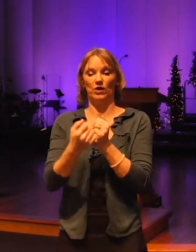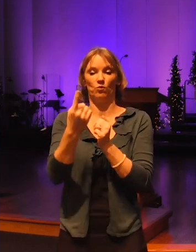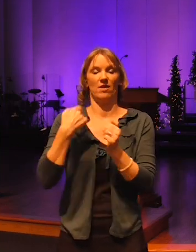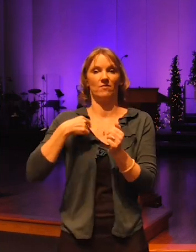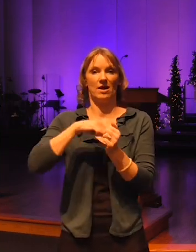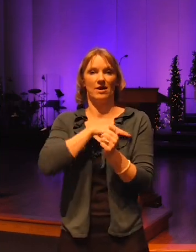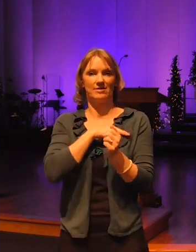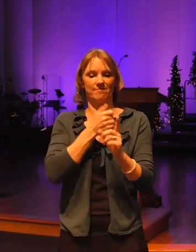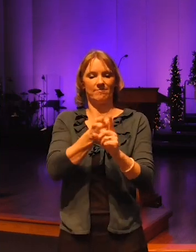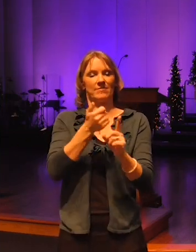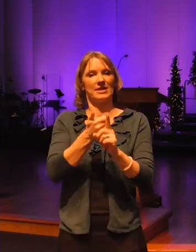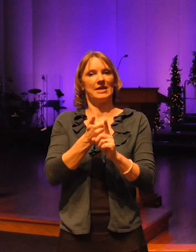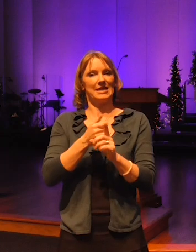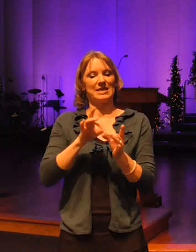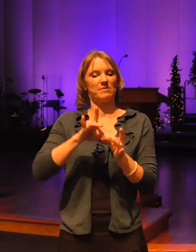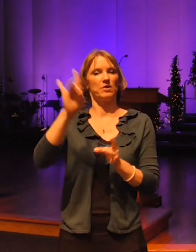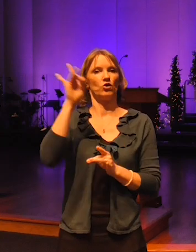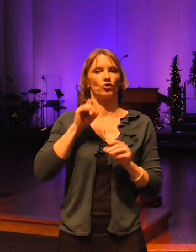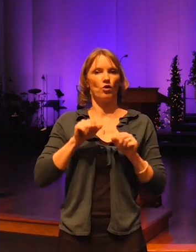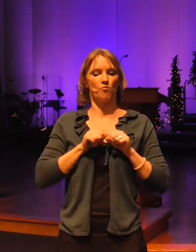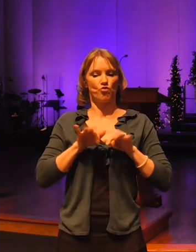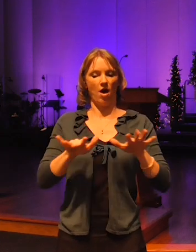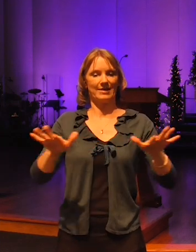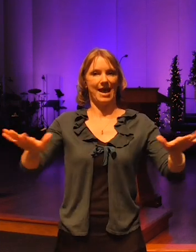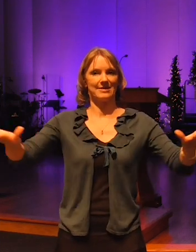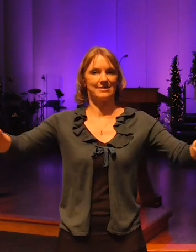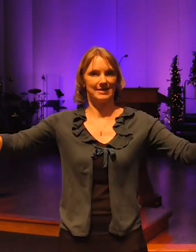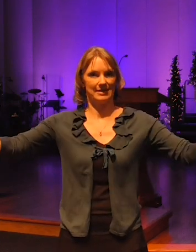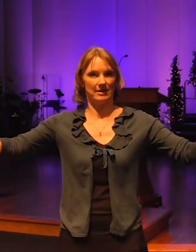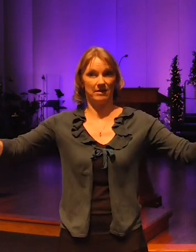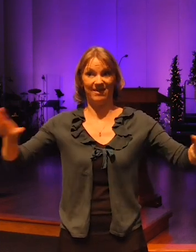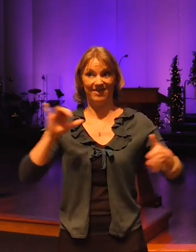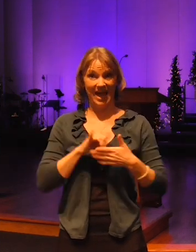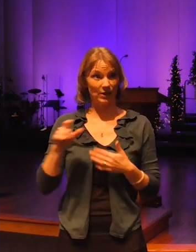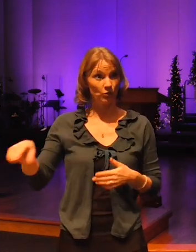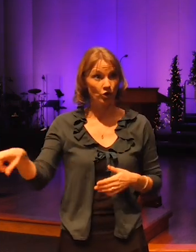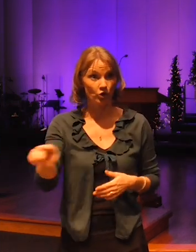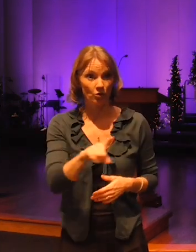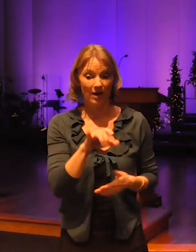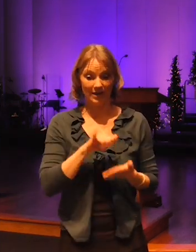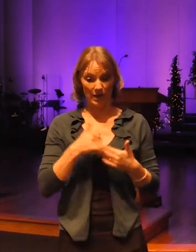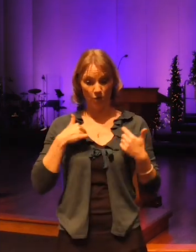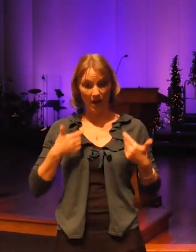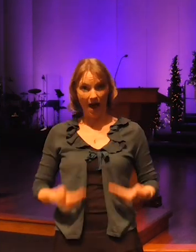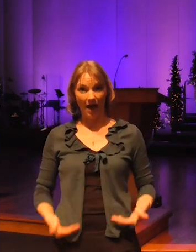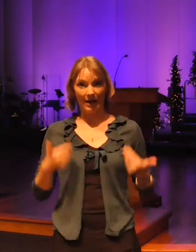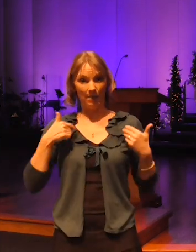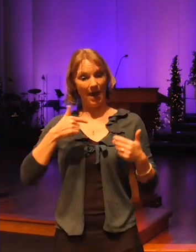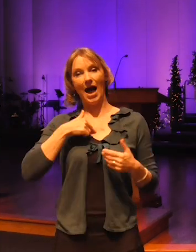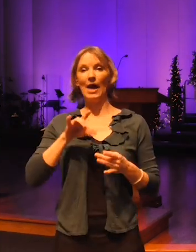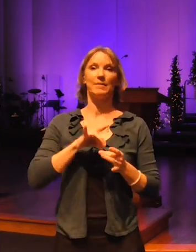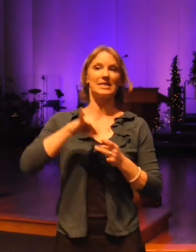estaciones de transmisión espiritual eso es lo que ustedes son eso es lo que soy Yo soy una estación de transmisión espiritual digamos